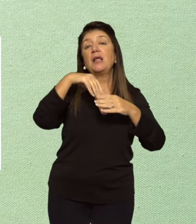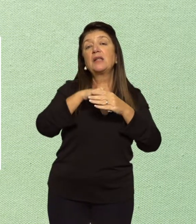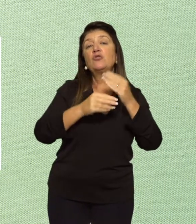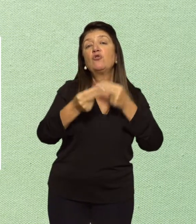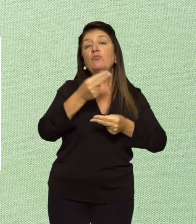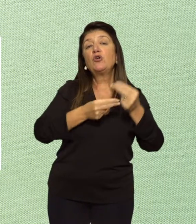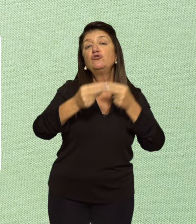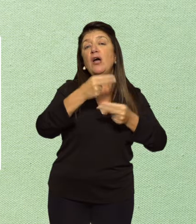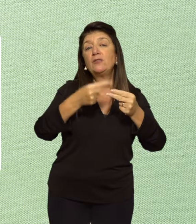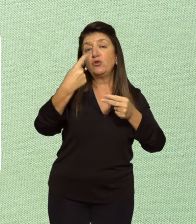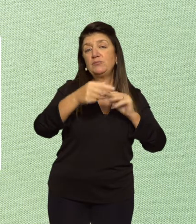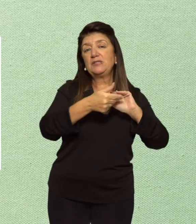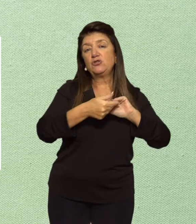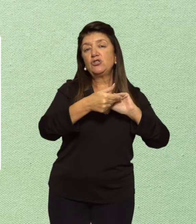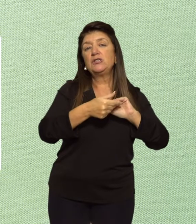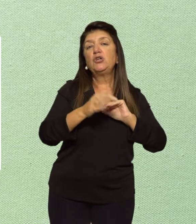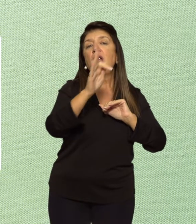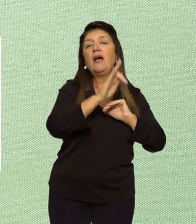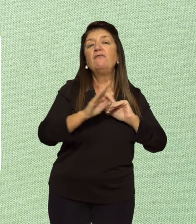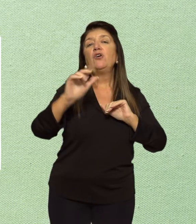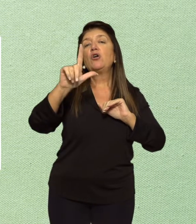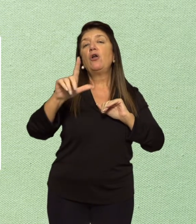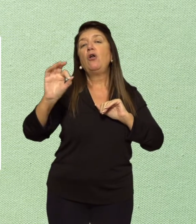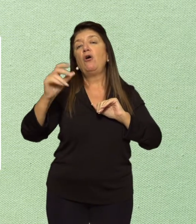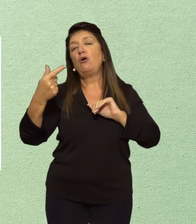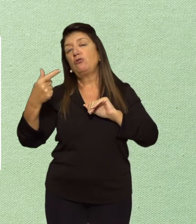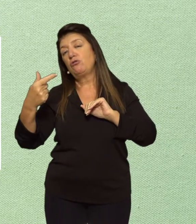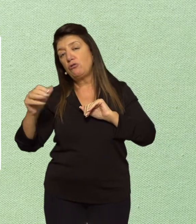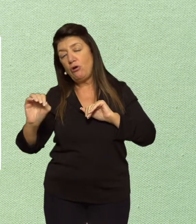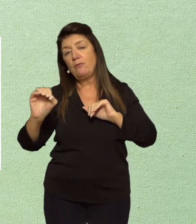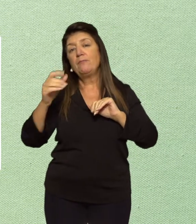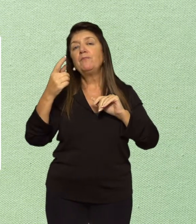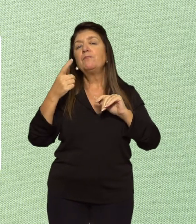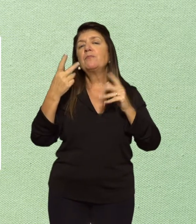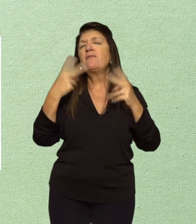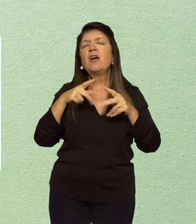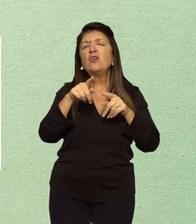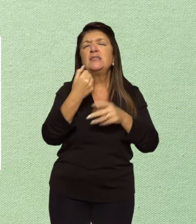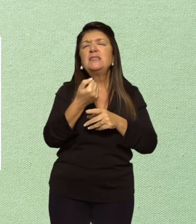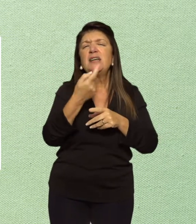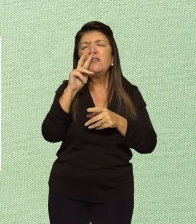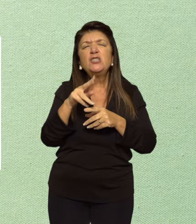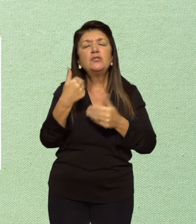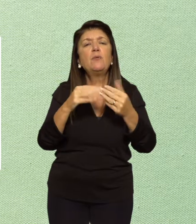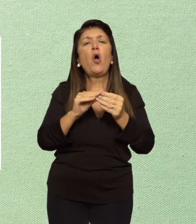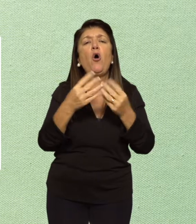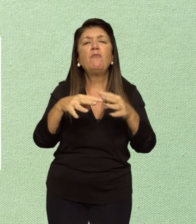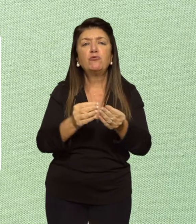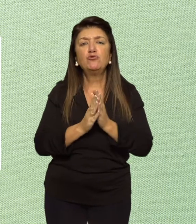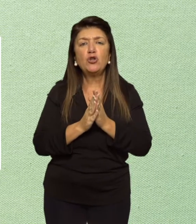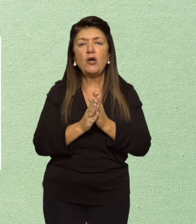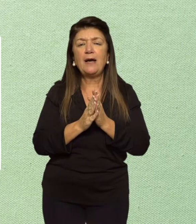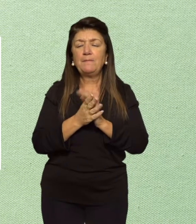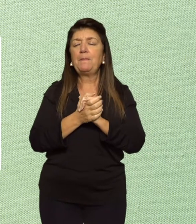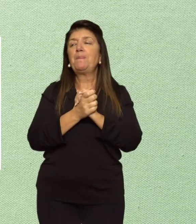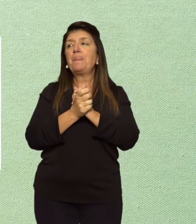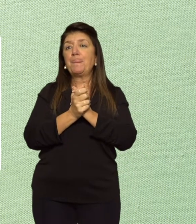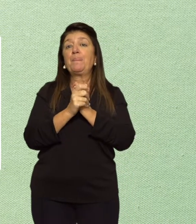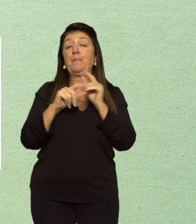funziona? Cioè proprio nel pratico, voglio proprio... - Ma... sicuramente uno dei punti di forza del nostro